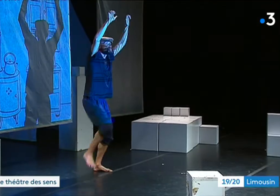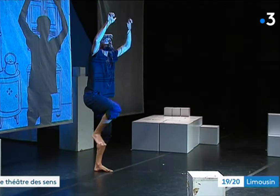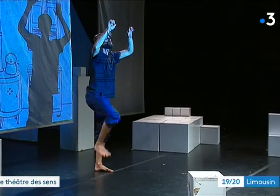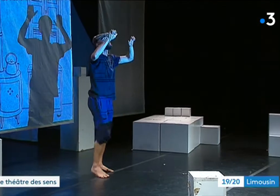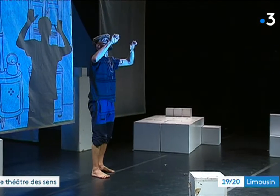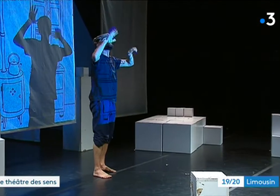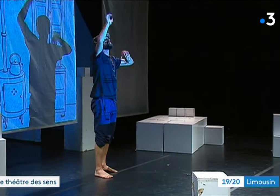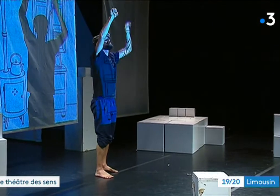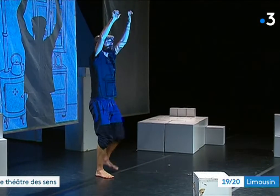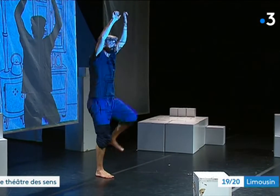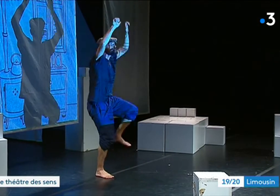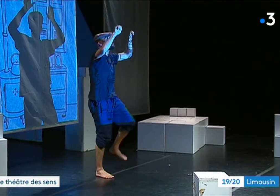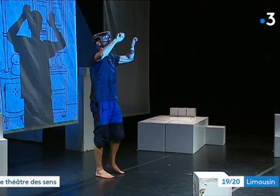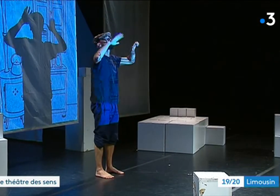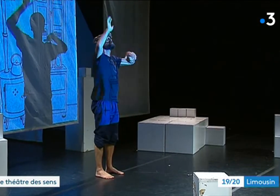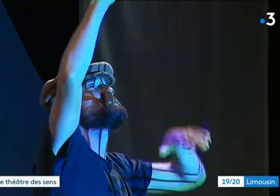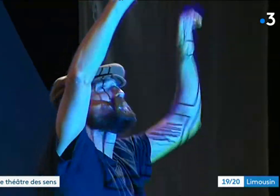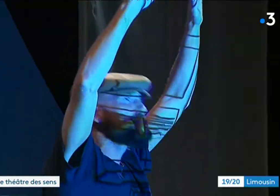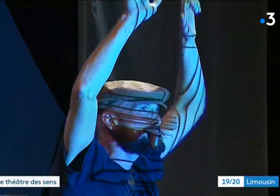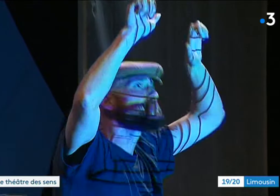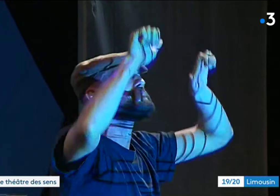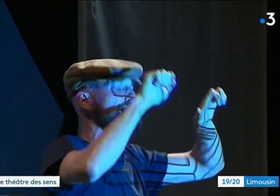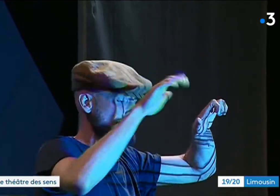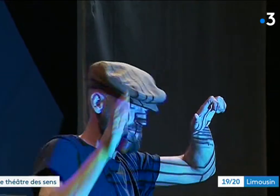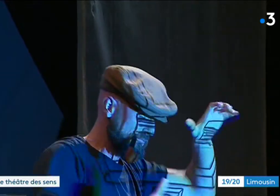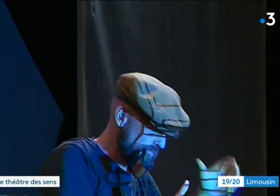résidences pour monter ce spectacle. C'était le cas à Périgueux. Ce qui est